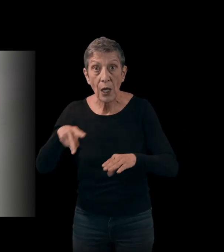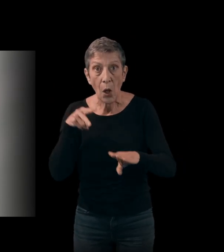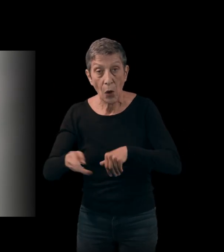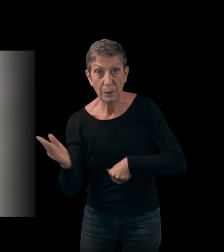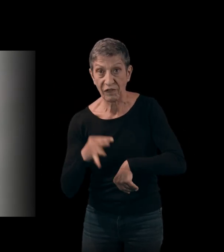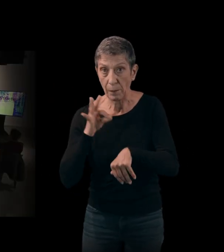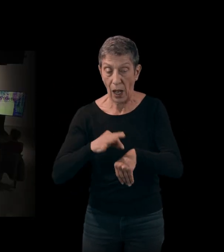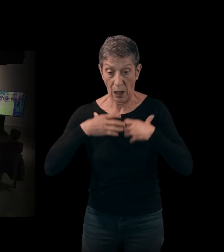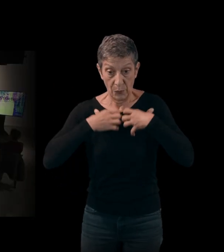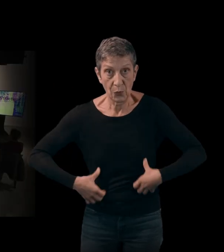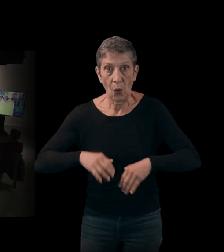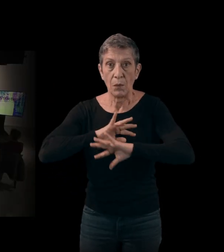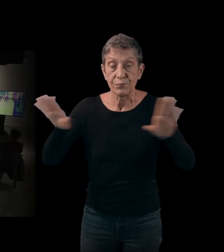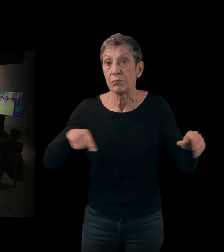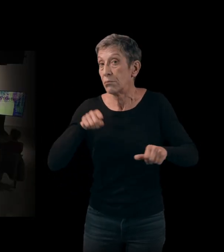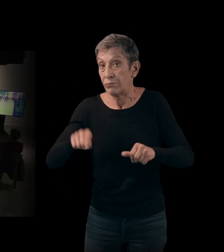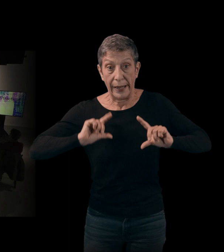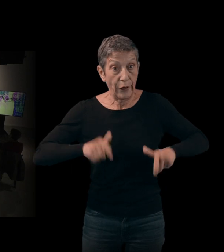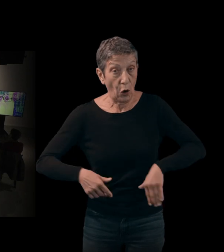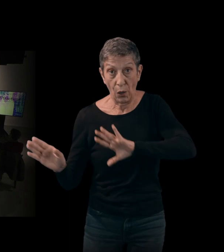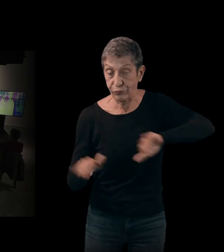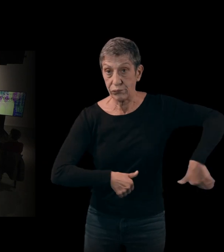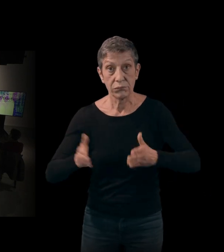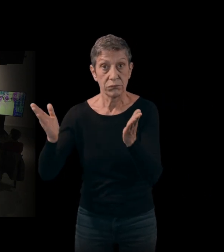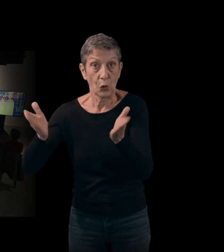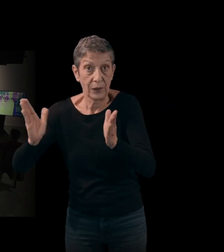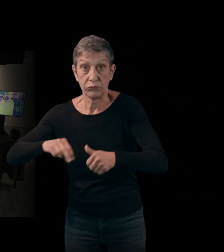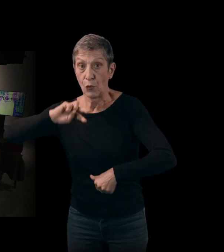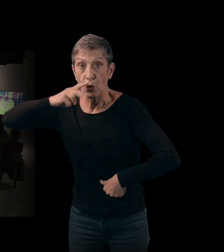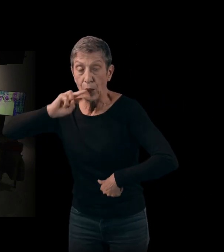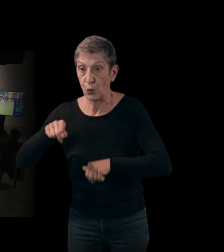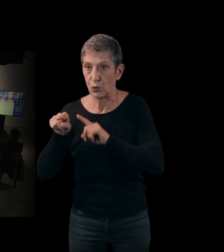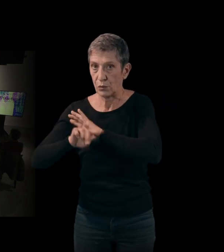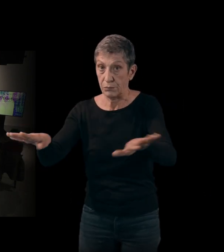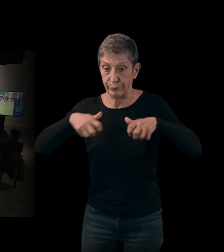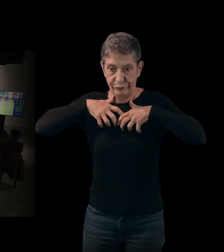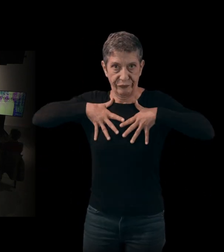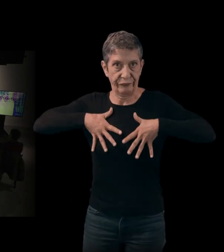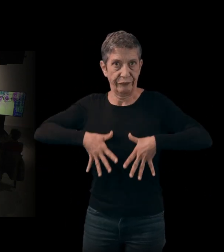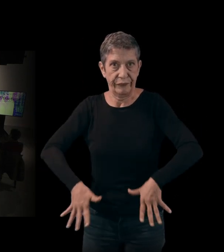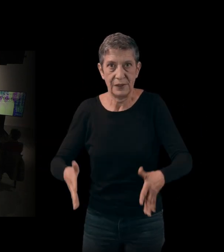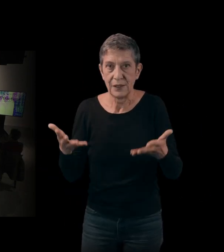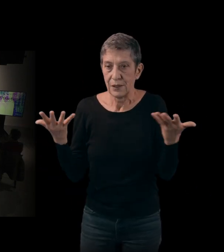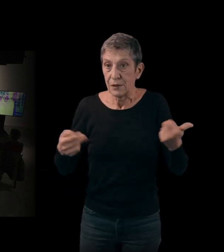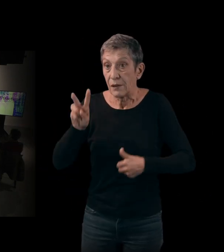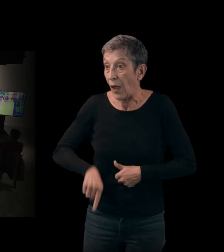Le sanatorium remplaça l’école et la tuberculose sema le doute. L’infection tomba tel un verdict : trop faible pour jouer les